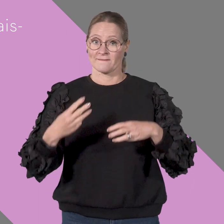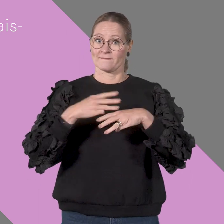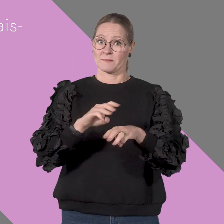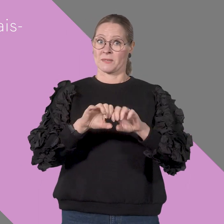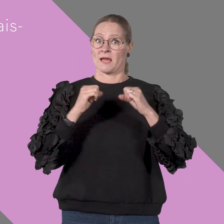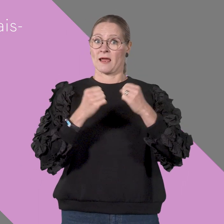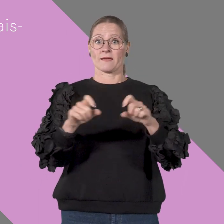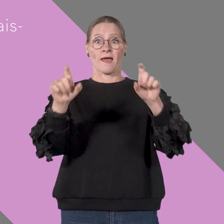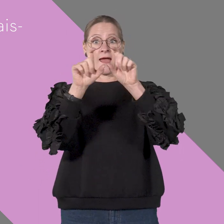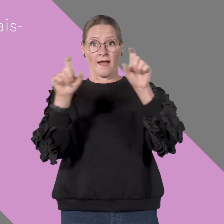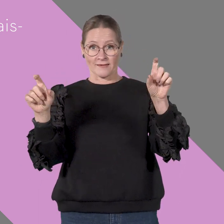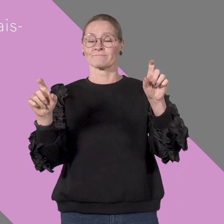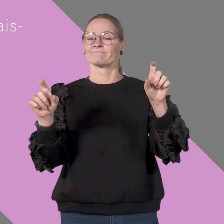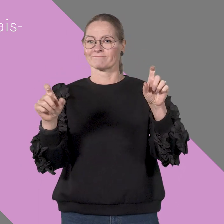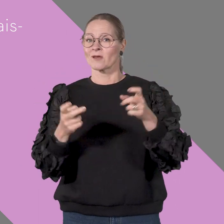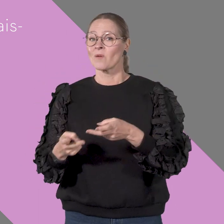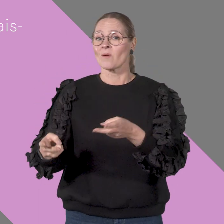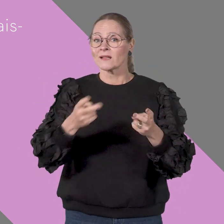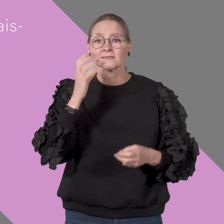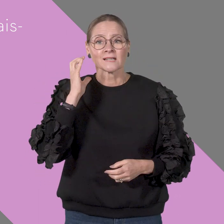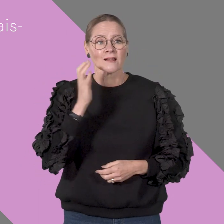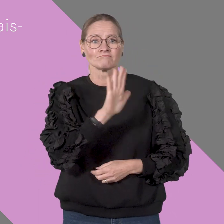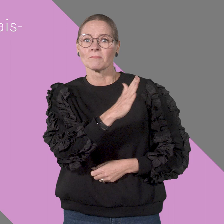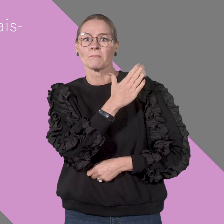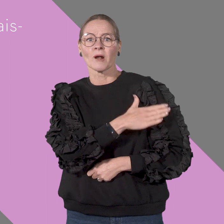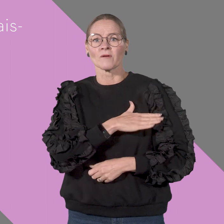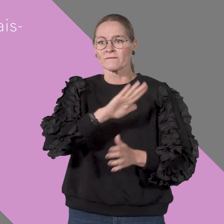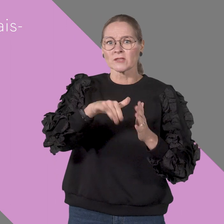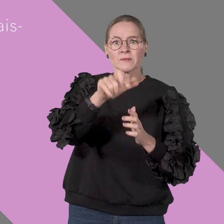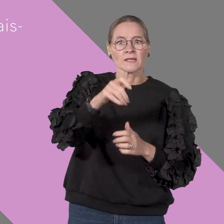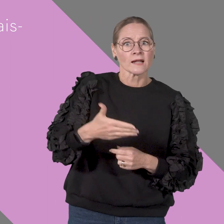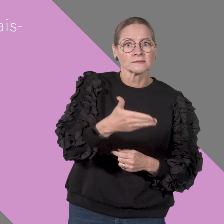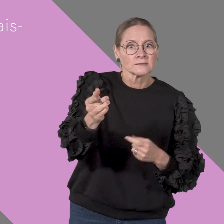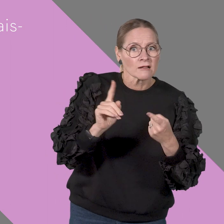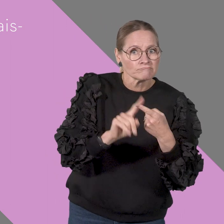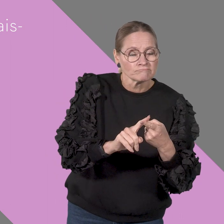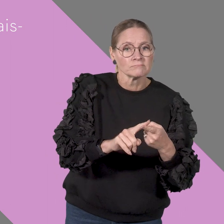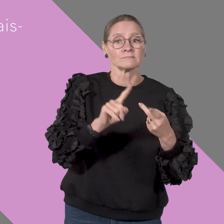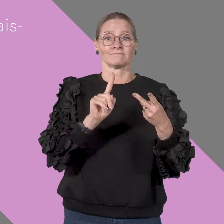Webinaarin aiheina ovat Yleisradion palvelut viittomakielisille, -